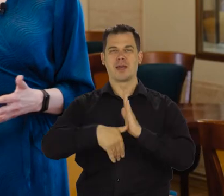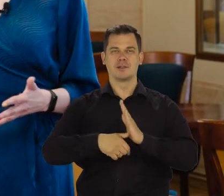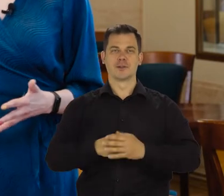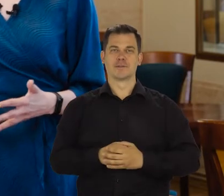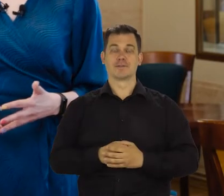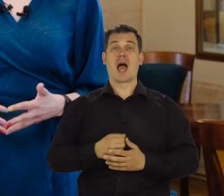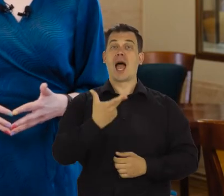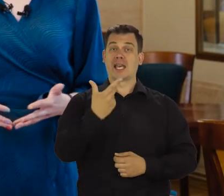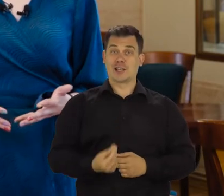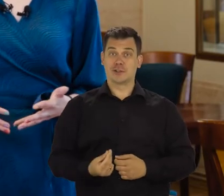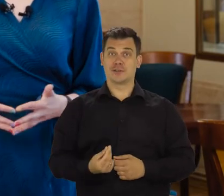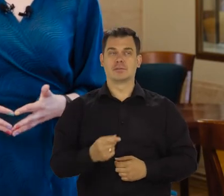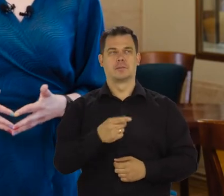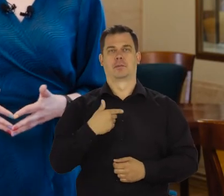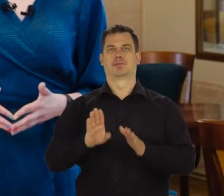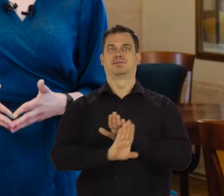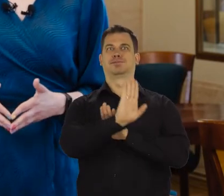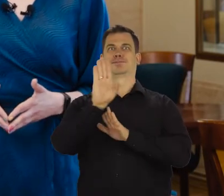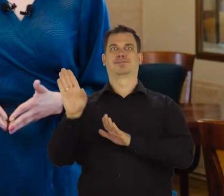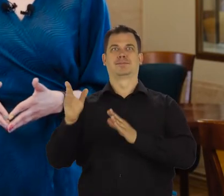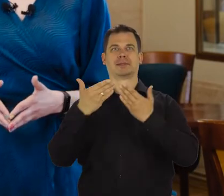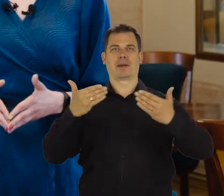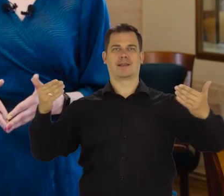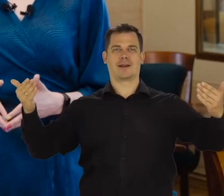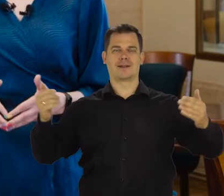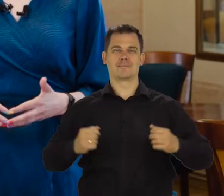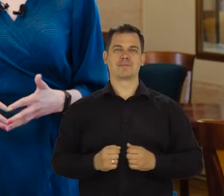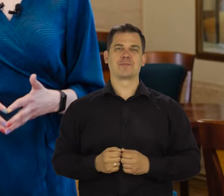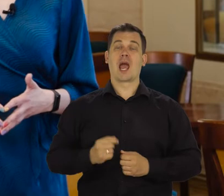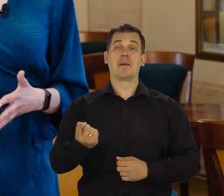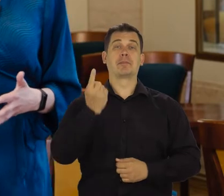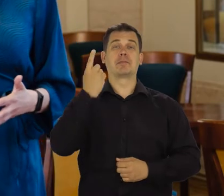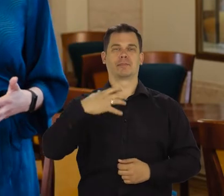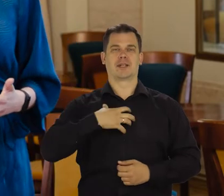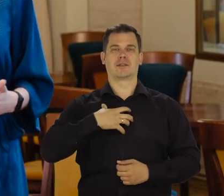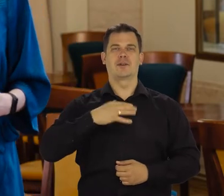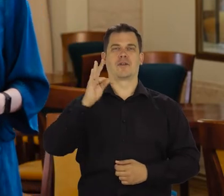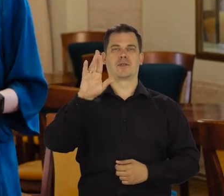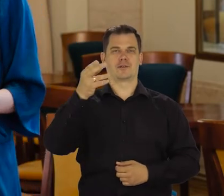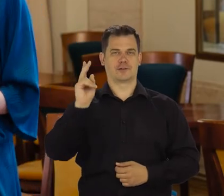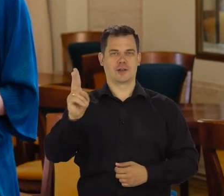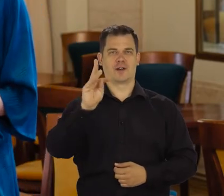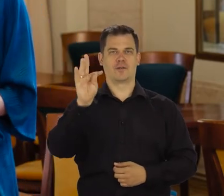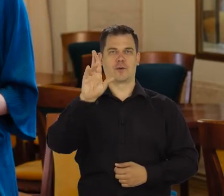a już jesienią odbył się pierwszy spektakl. Pierwszym dyrektorem był Franciszek Frączkowski.